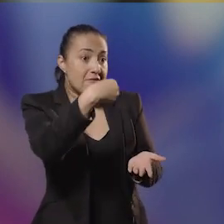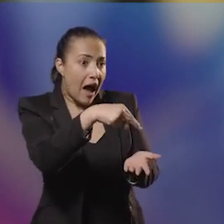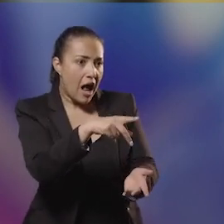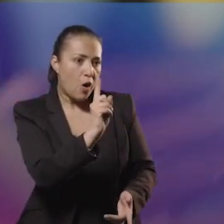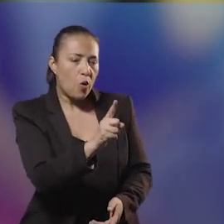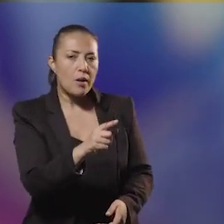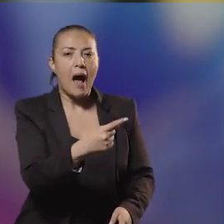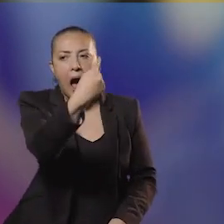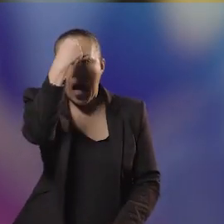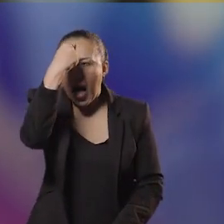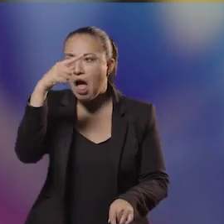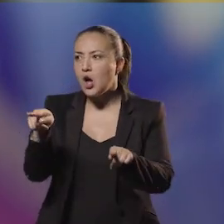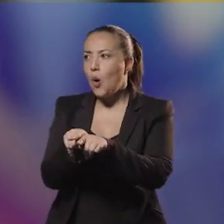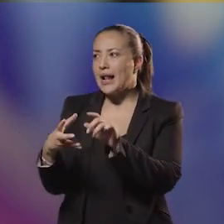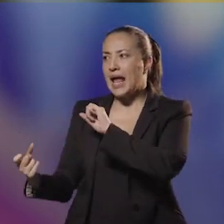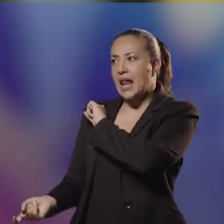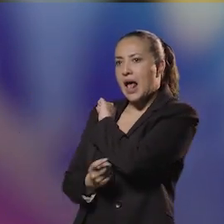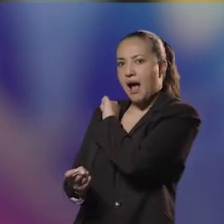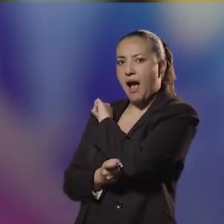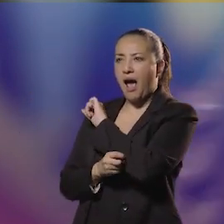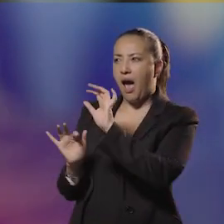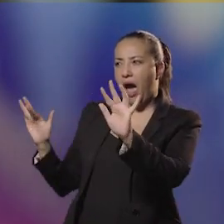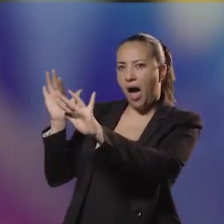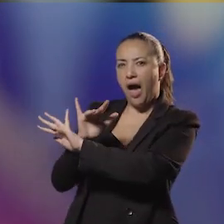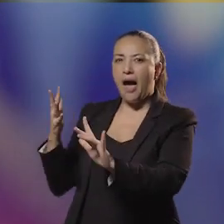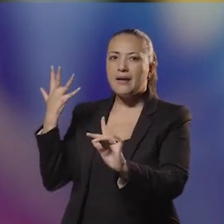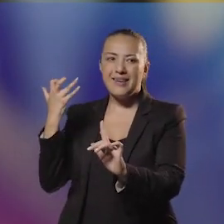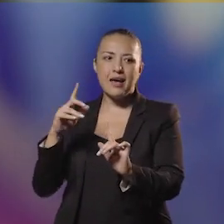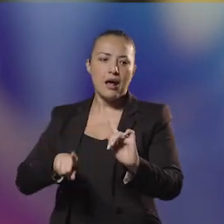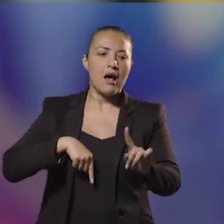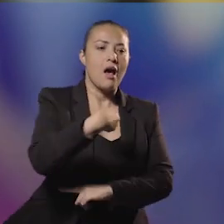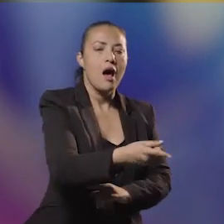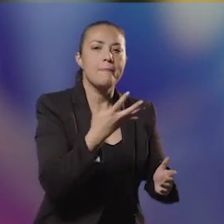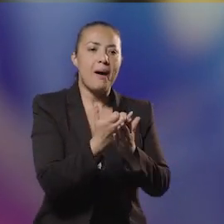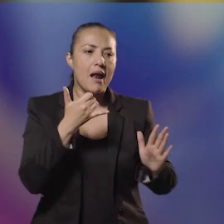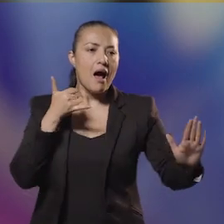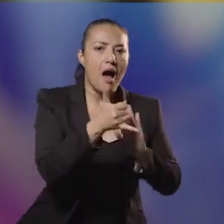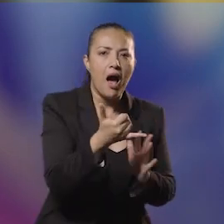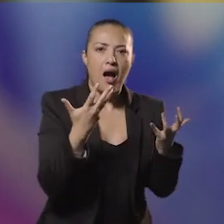es porque estamos seduciendo para ser víctimas de violencia sexual